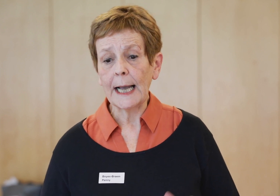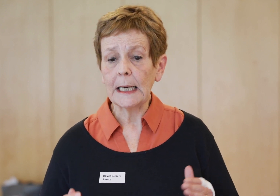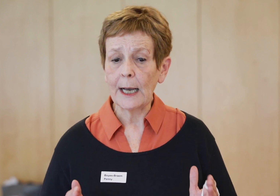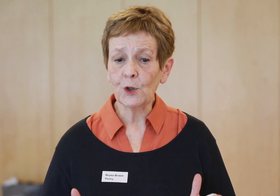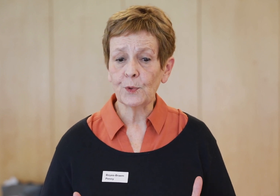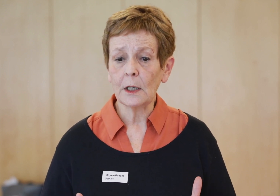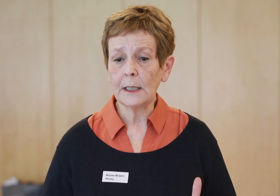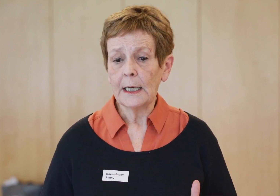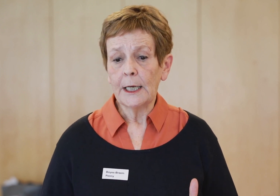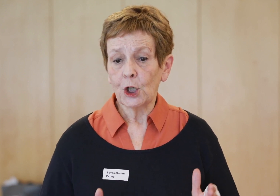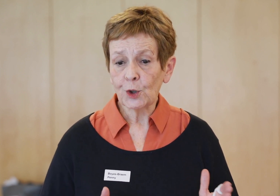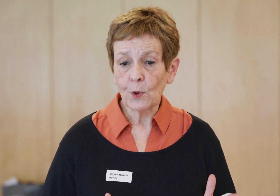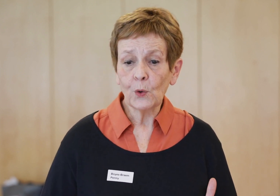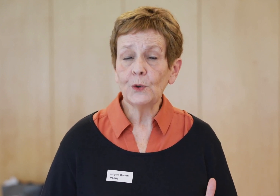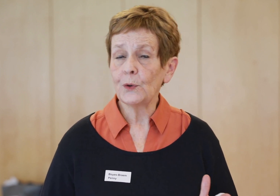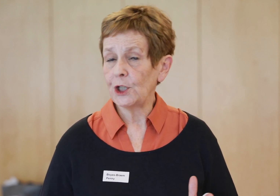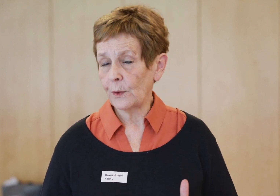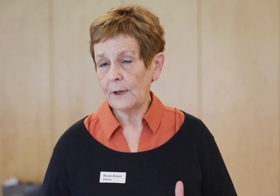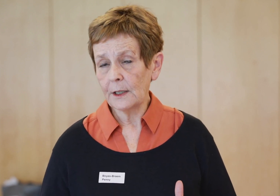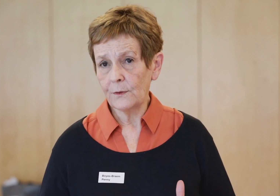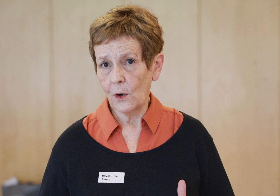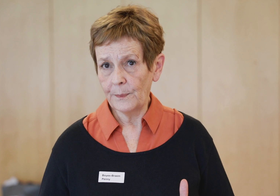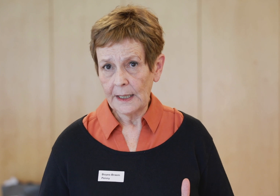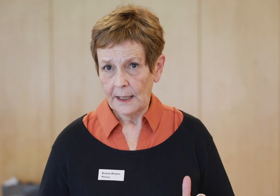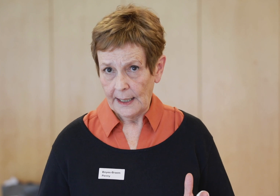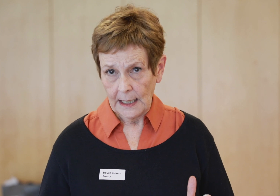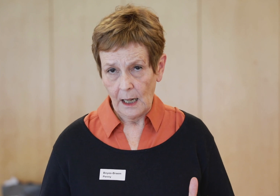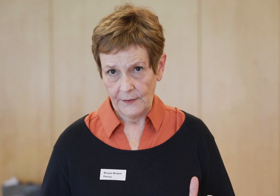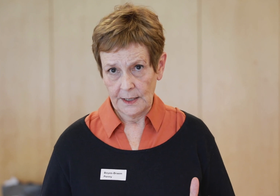Eine Lautsprache in gesprochener und in schriftlicher Form. Egal was.